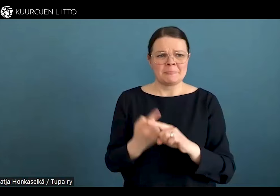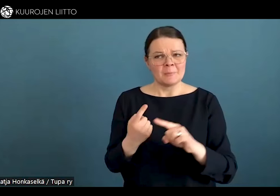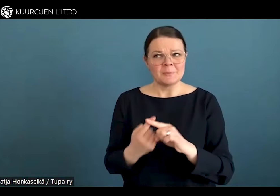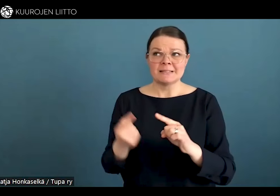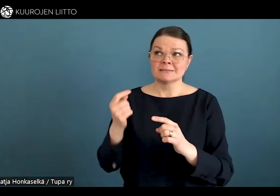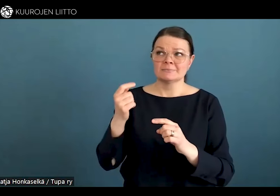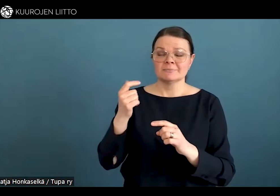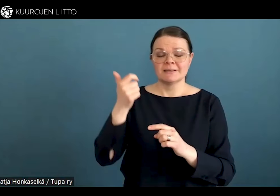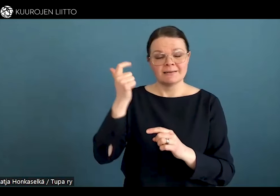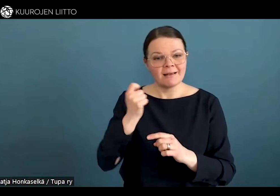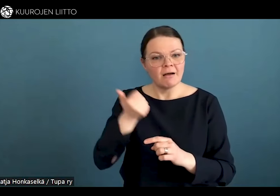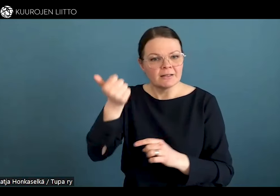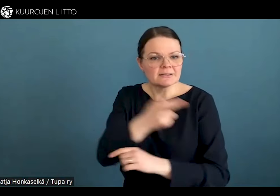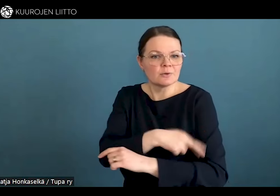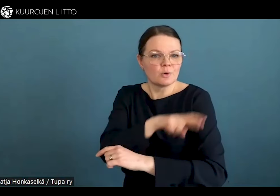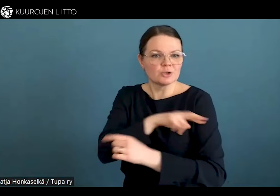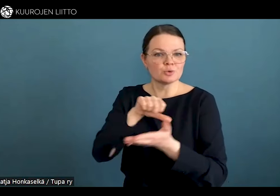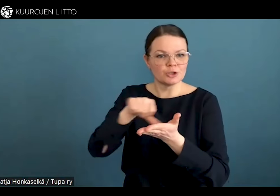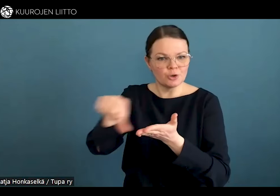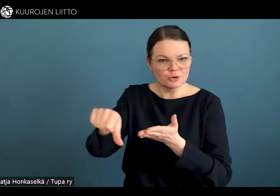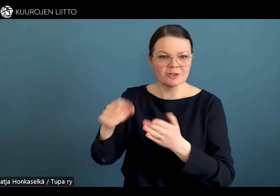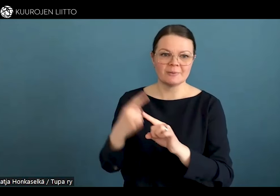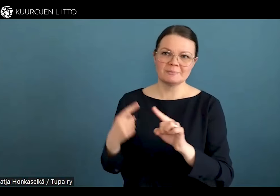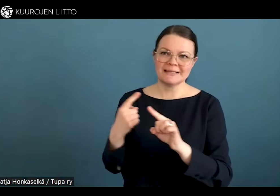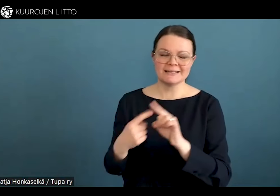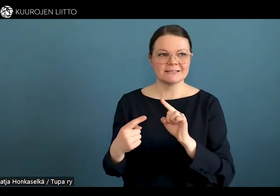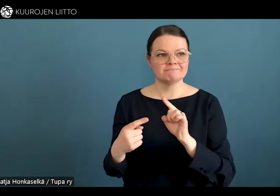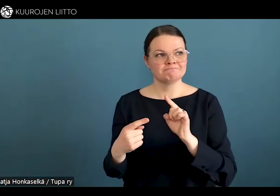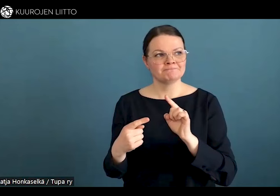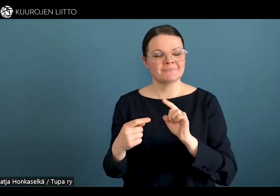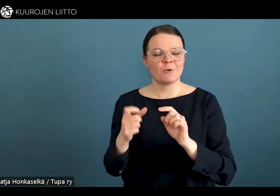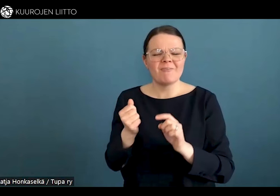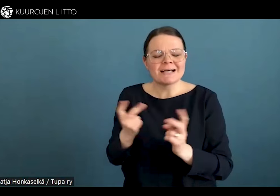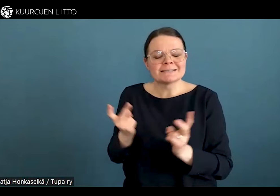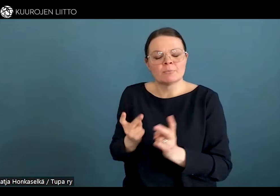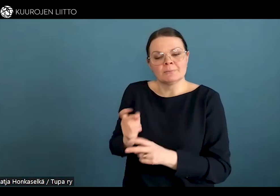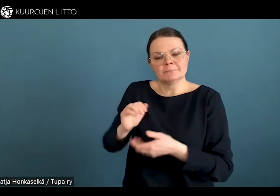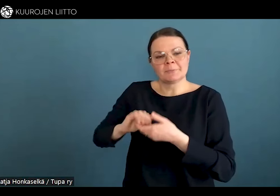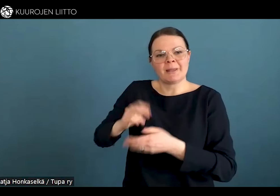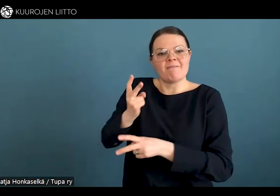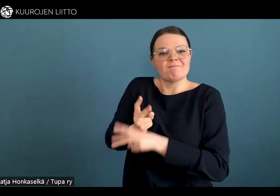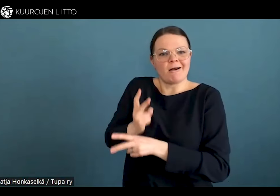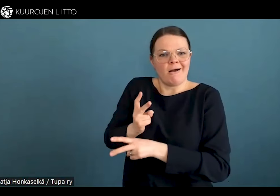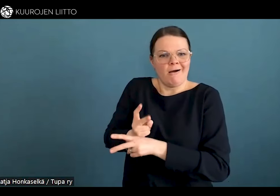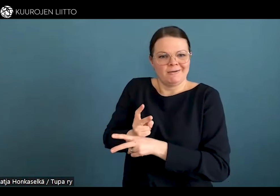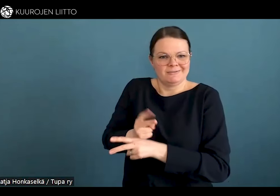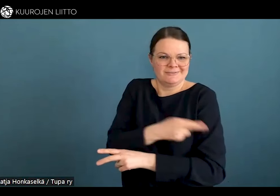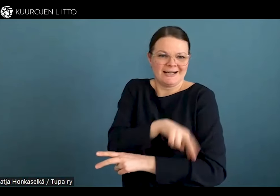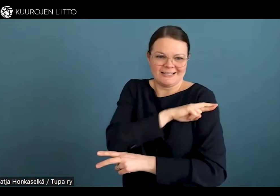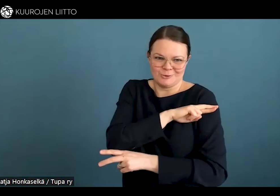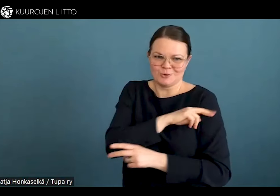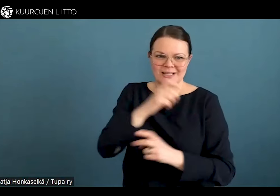Kelan tulisi ostaa hiukan resurssia ikään kuin varalle, -